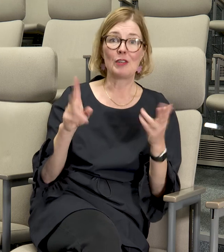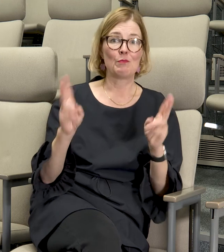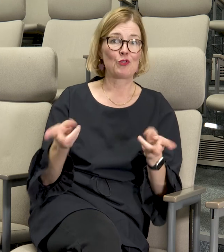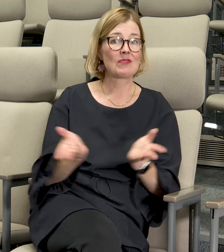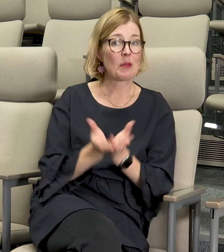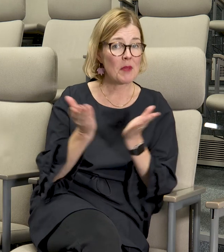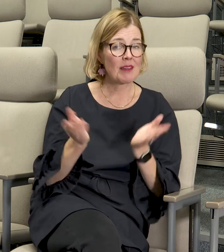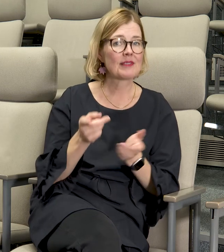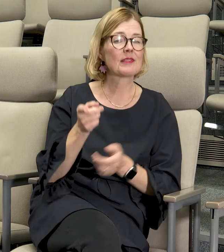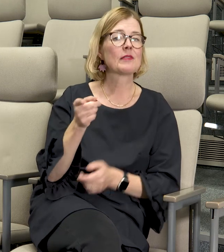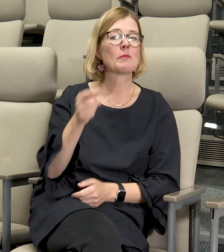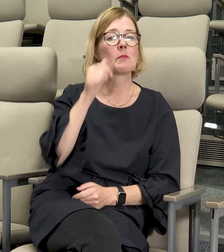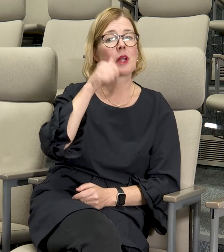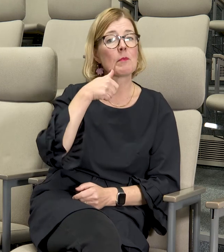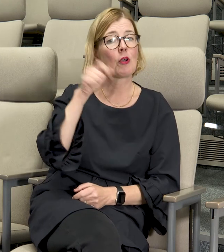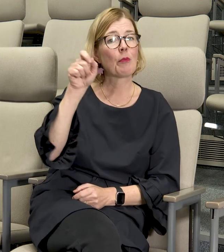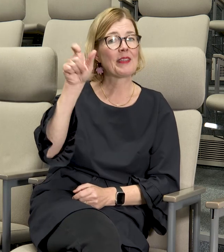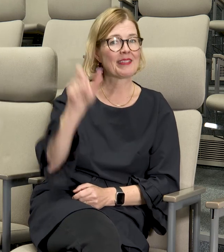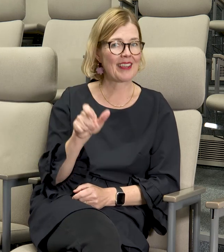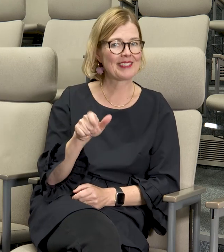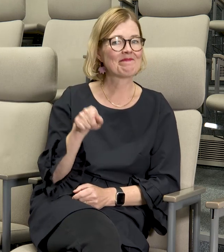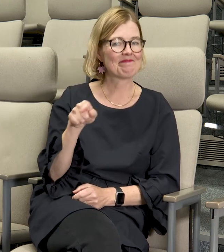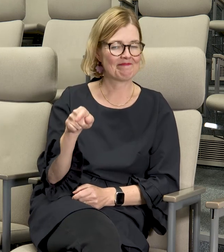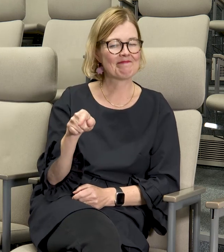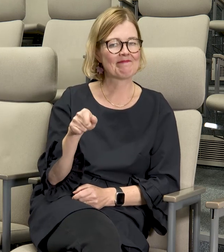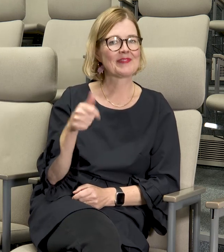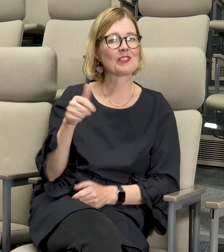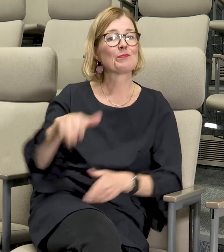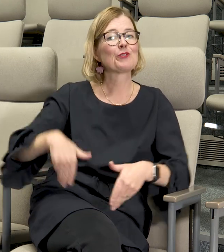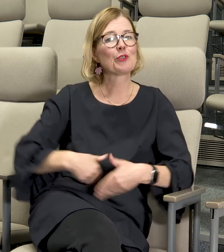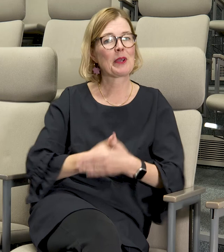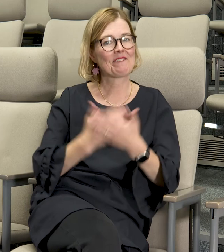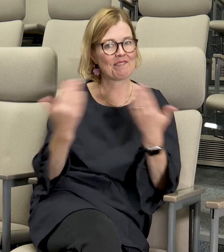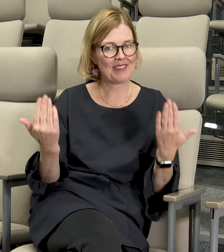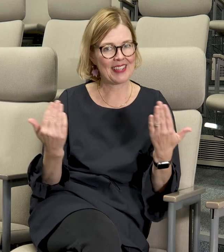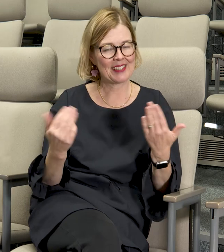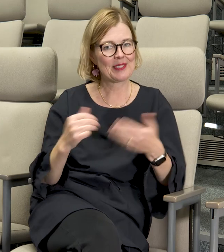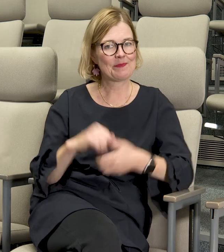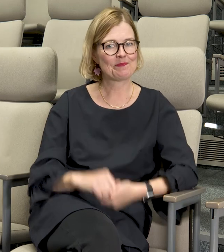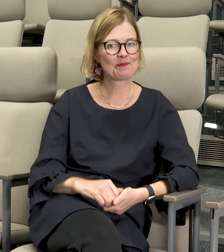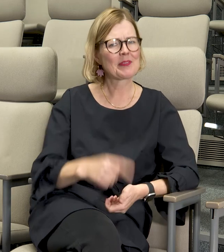Kyseessä on myös Suomen ensimmäisen kuurojenkoulun perustajan - ja suomalaisen viittomakielen isän C.O. Malmin (1826–1863) syntymäpäivä.